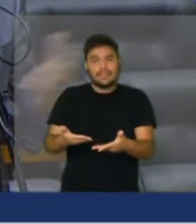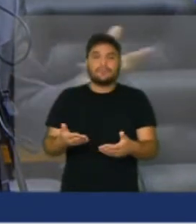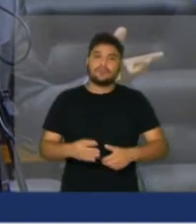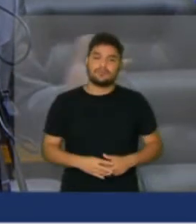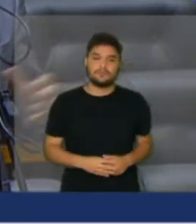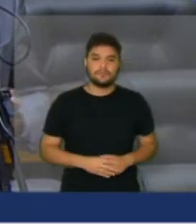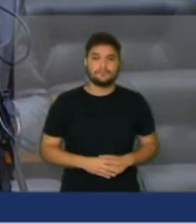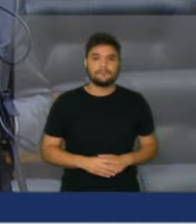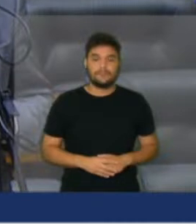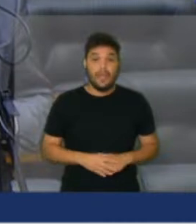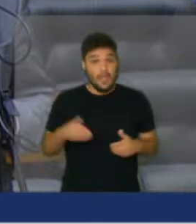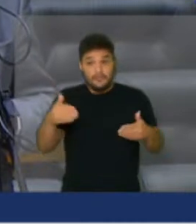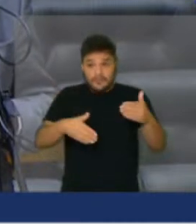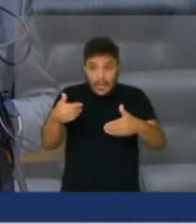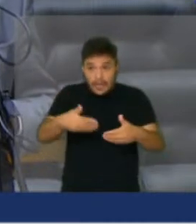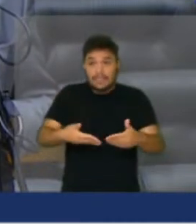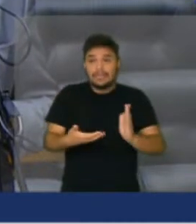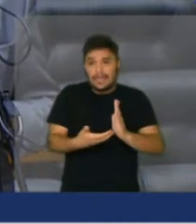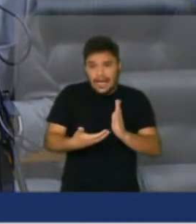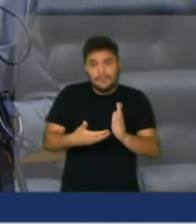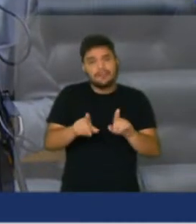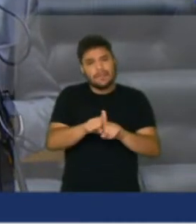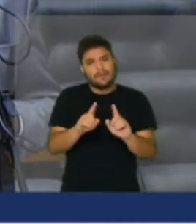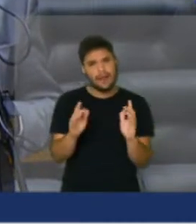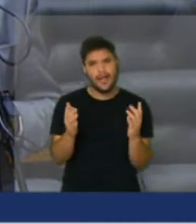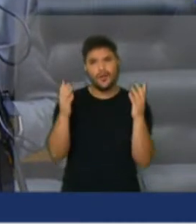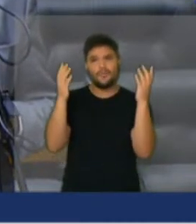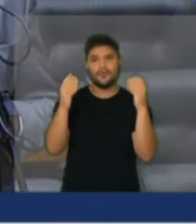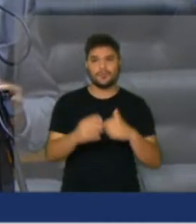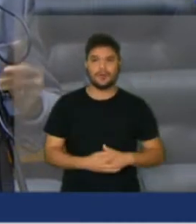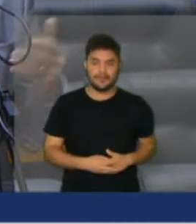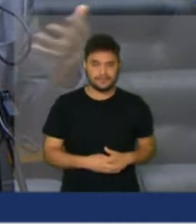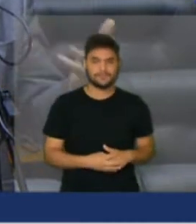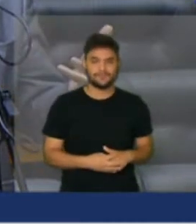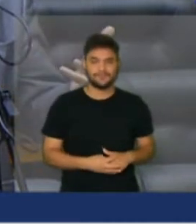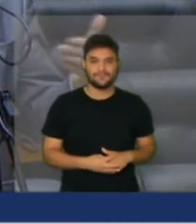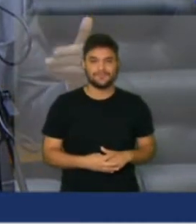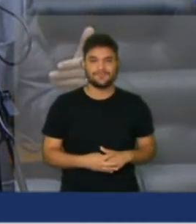TAMBÉM PARA COMEMORAR A... A LICITAÇÃO PARA O PROJETO DO EIXO SUL DA TRANSPOSIÇÃO DO